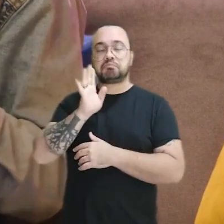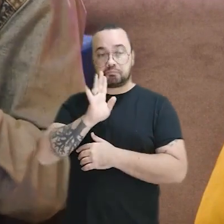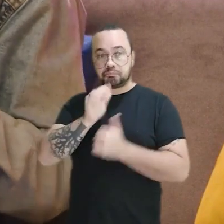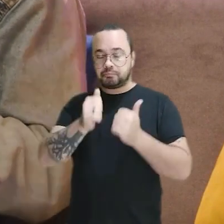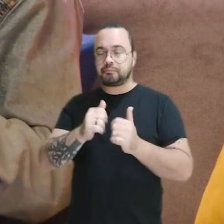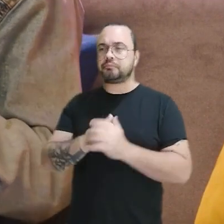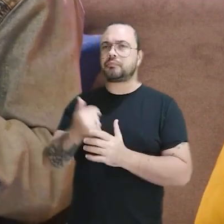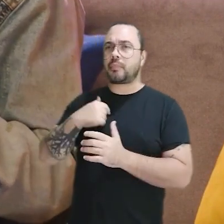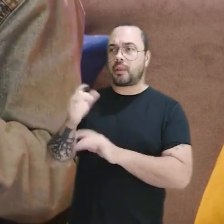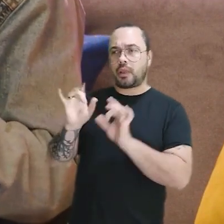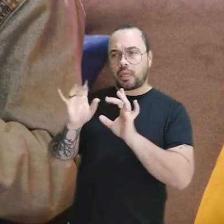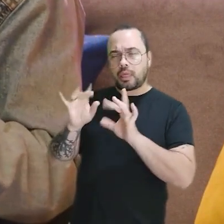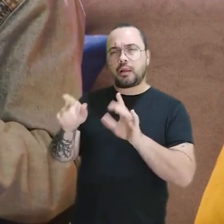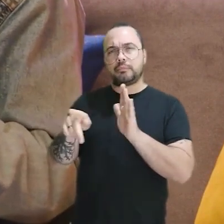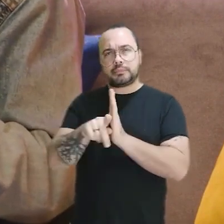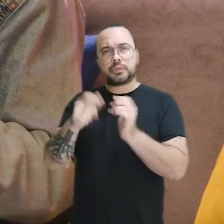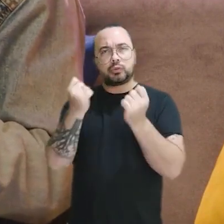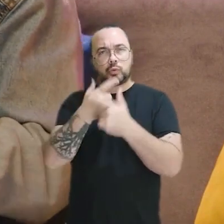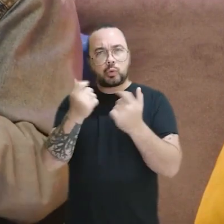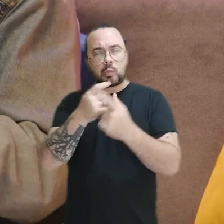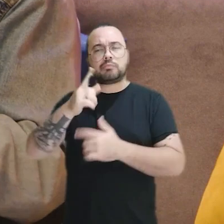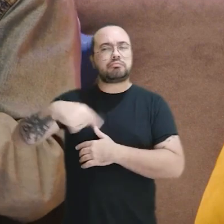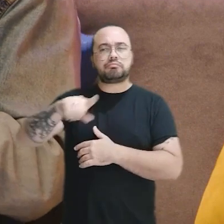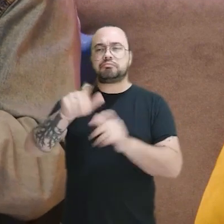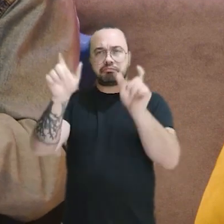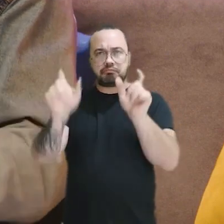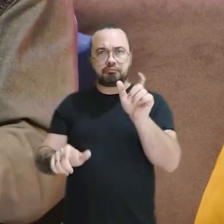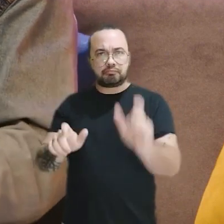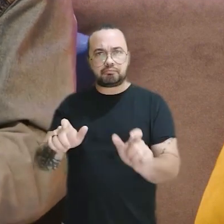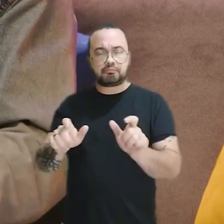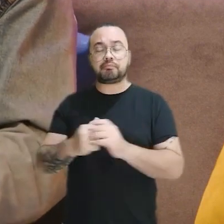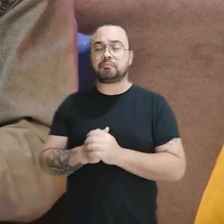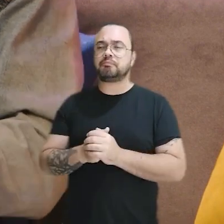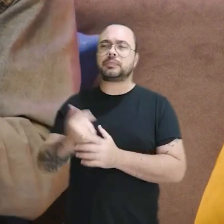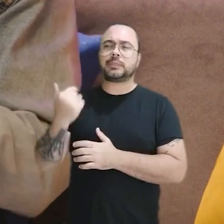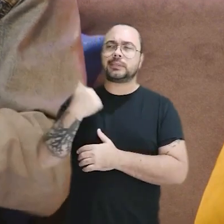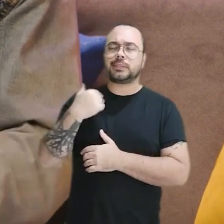de comédia, que foi o meu primeiro especial, o "Piadas Para Pessoas", e eu fiquei... Eu tive um prazer